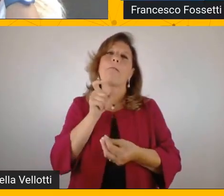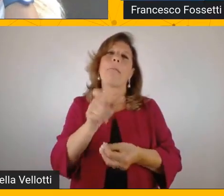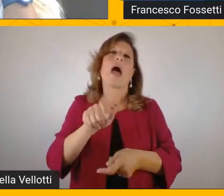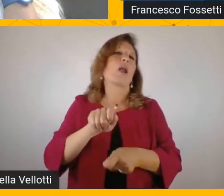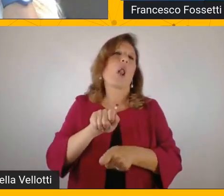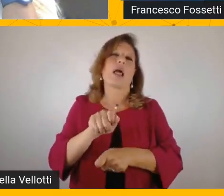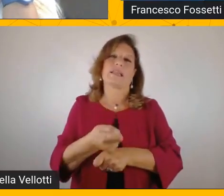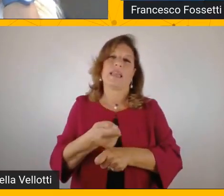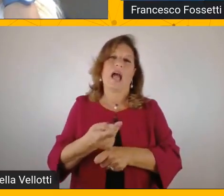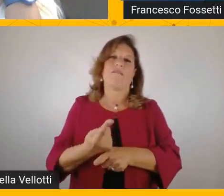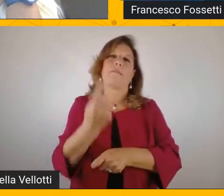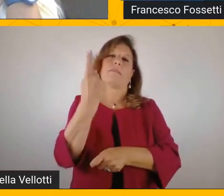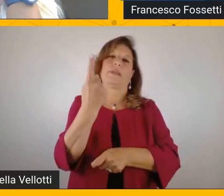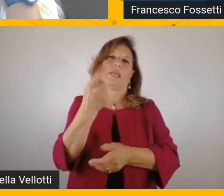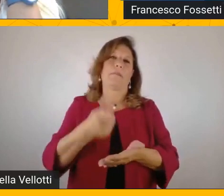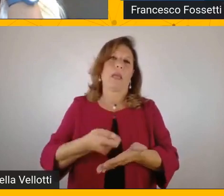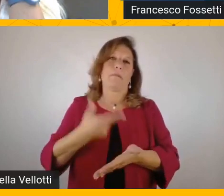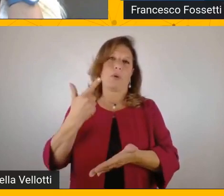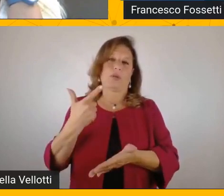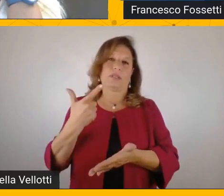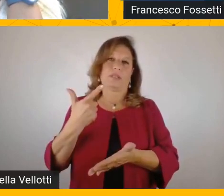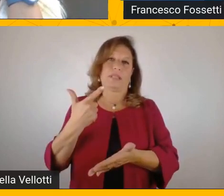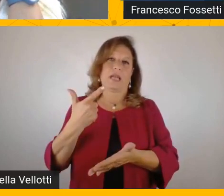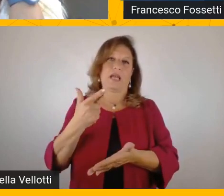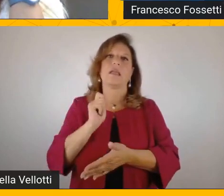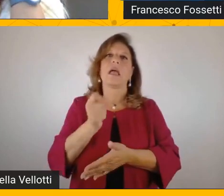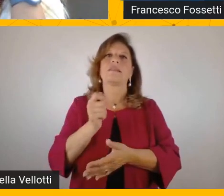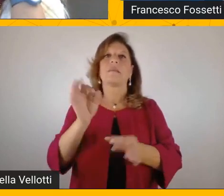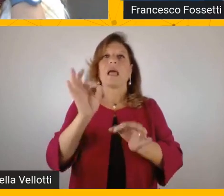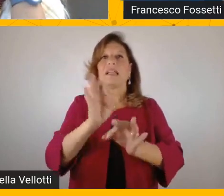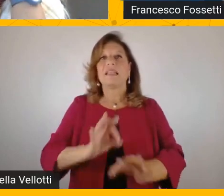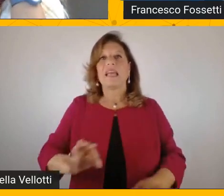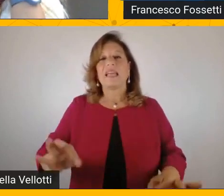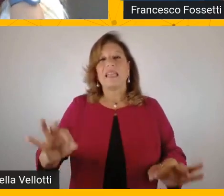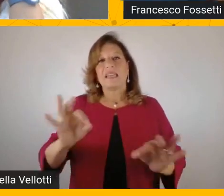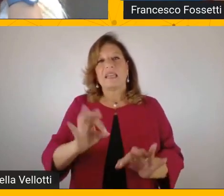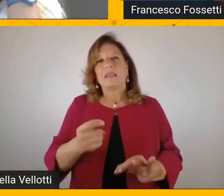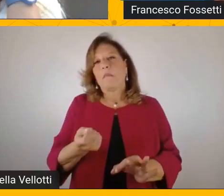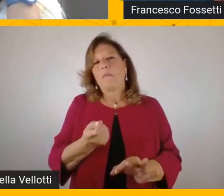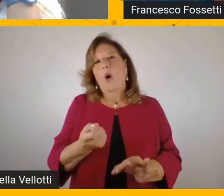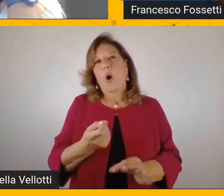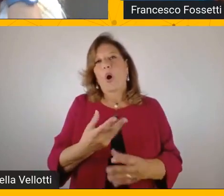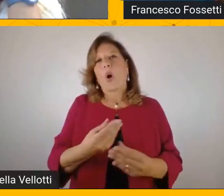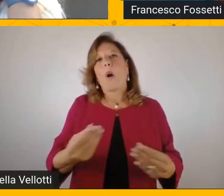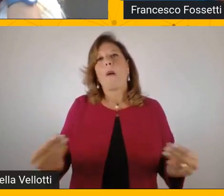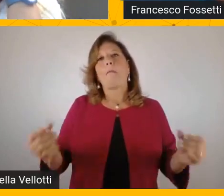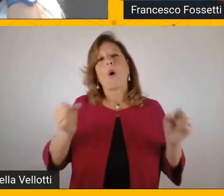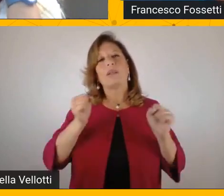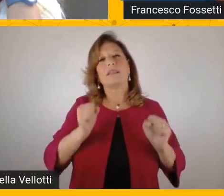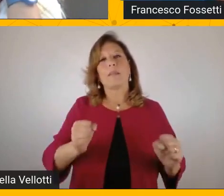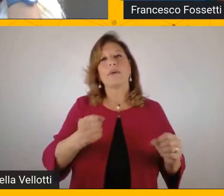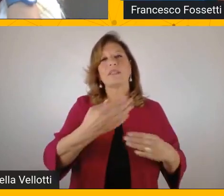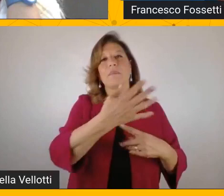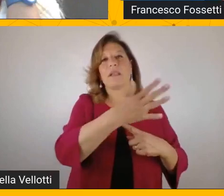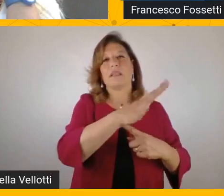chiave però appunto ci sono modi che permettono di non spendere quasi niente e di